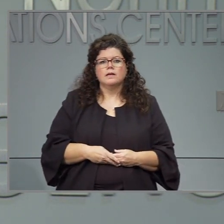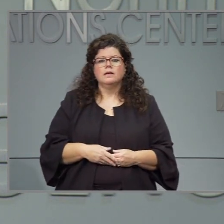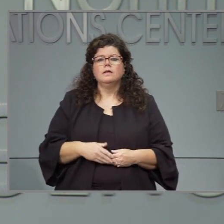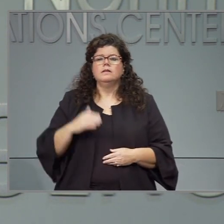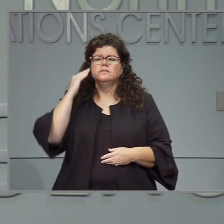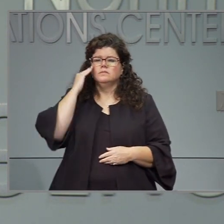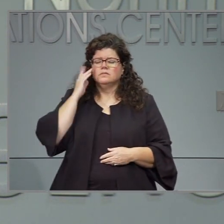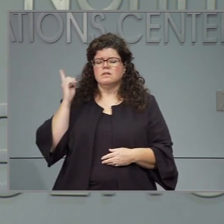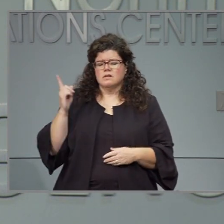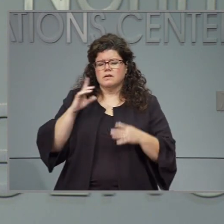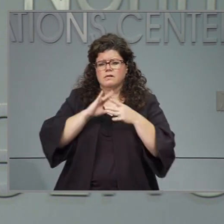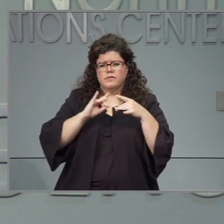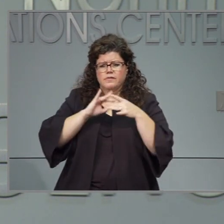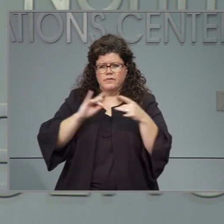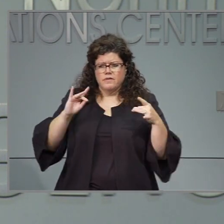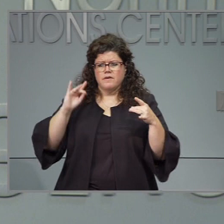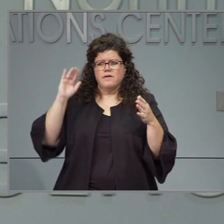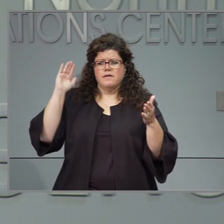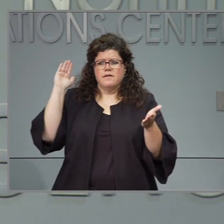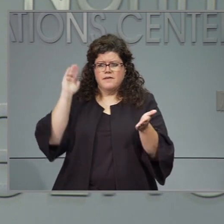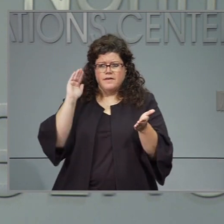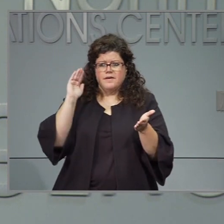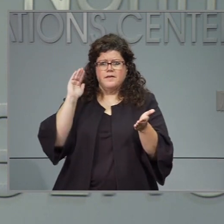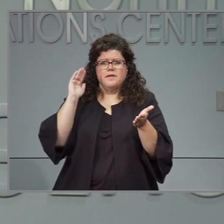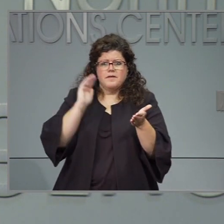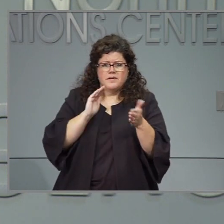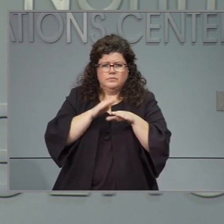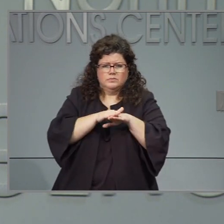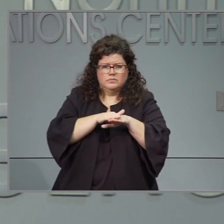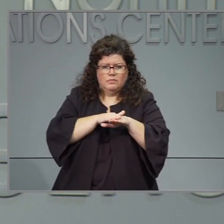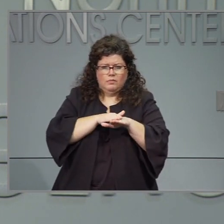En el interruptor verdad mal el día de veintitrés y octubre